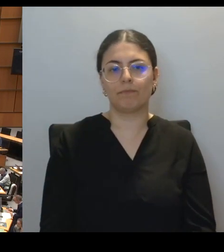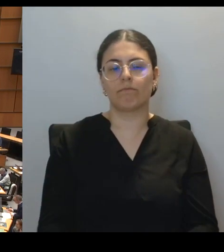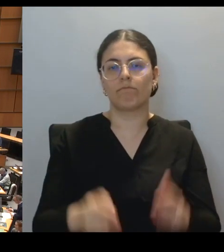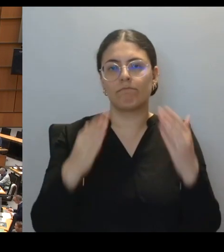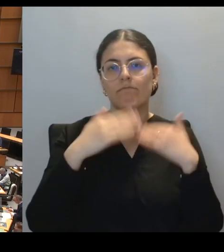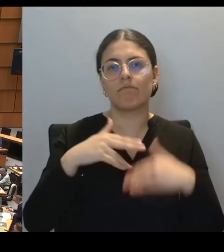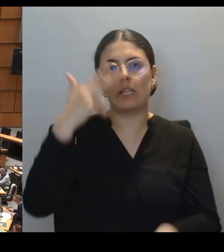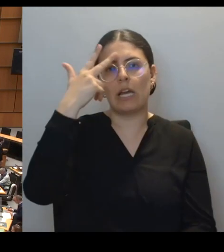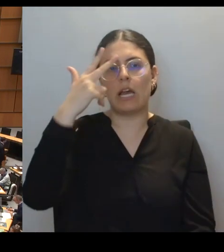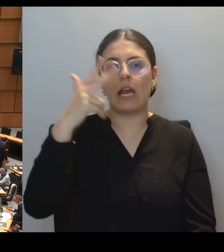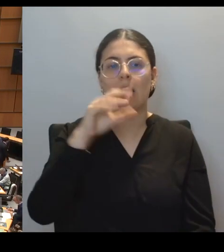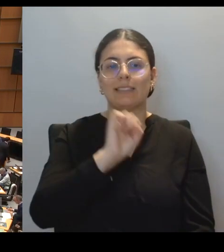Herr Olaf Schenk.